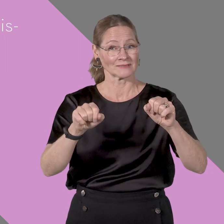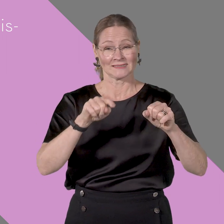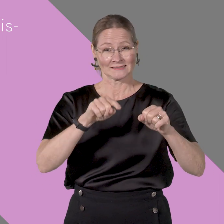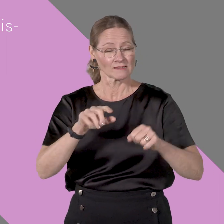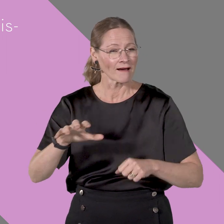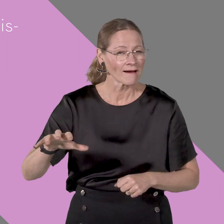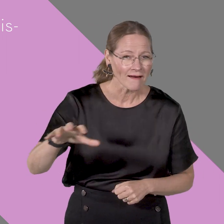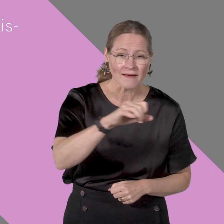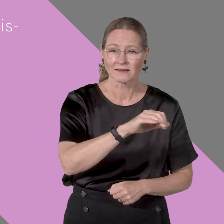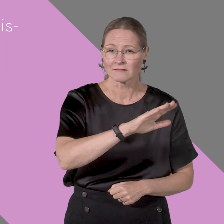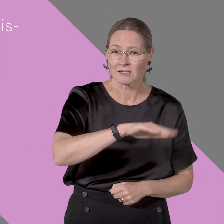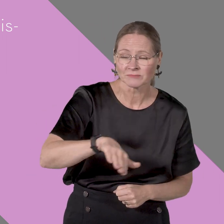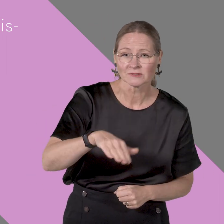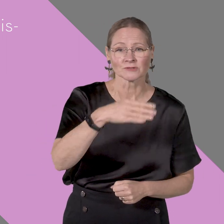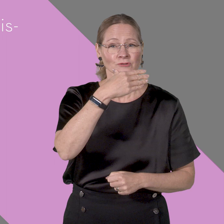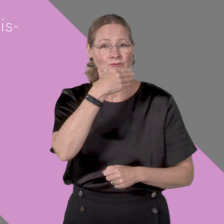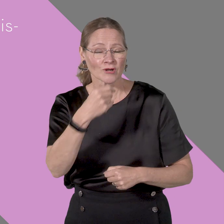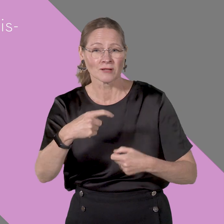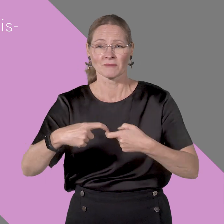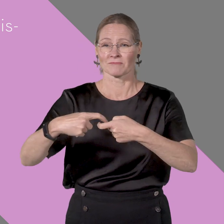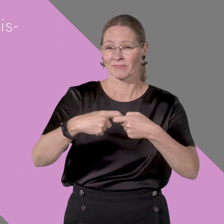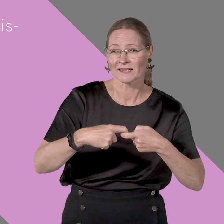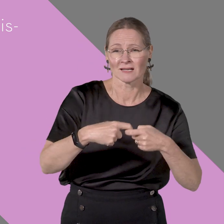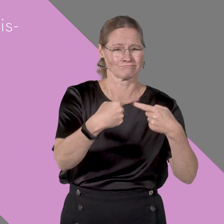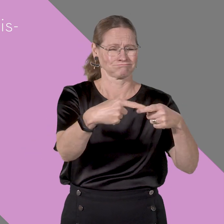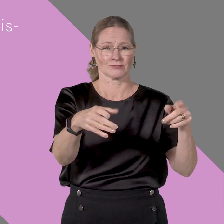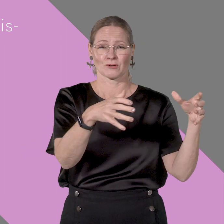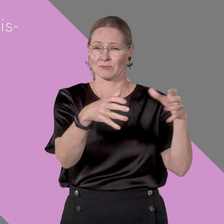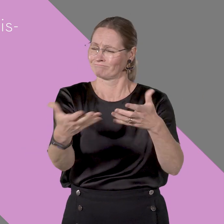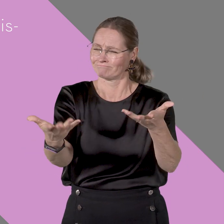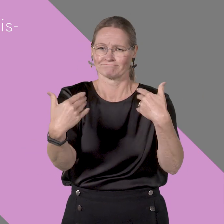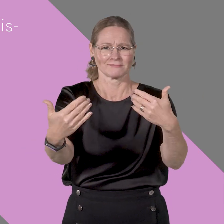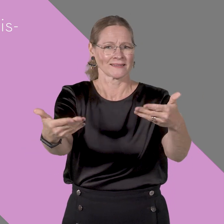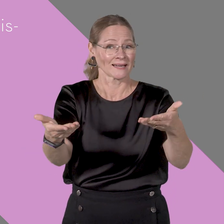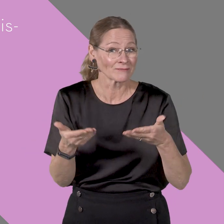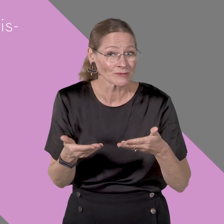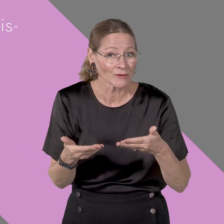johon ovat tervetulleita kaikki lapset, nuoret, perheet ja erilaiset ryhmät.